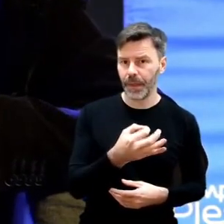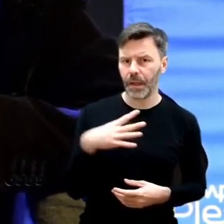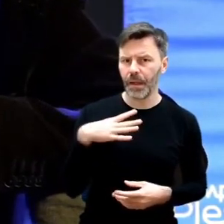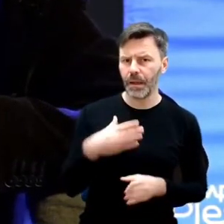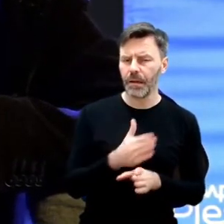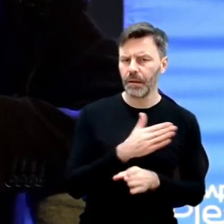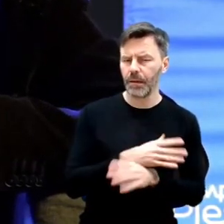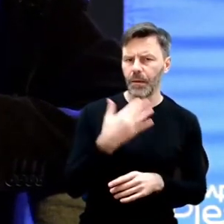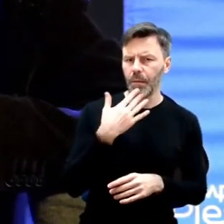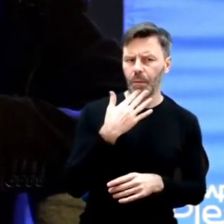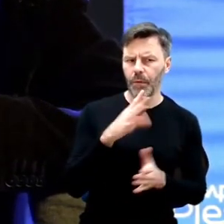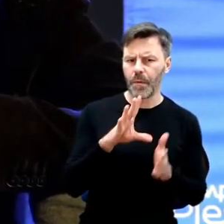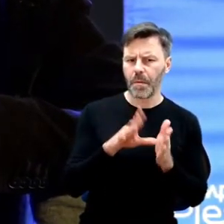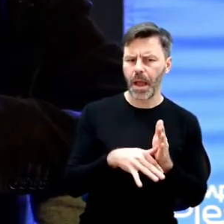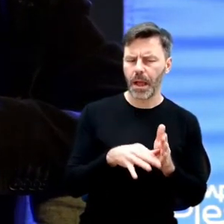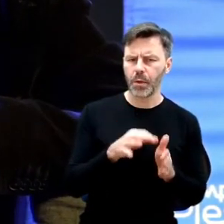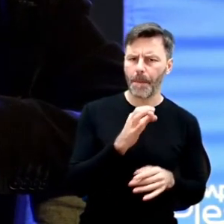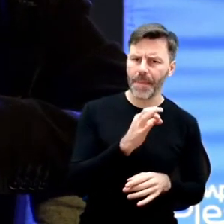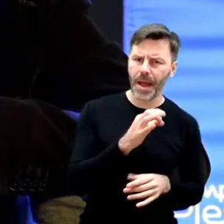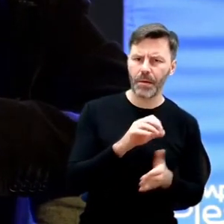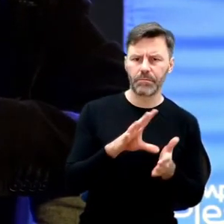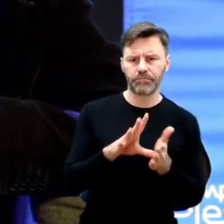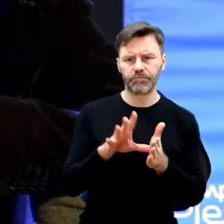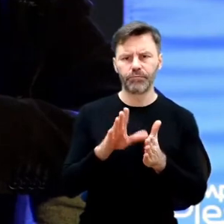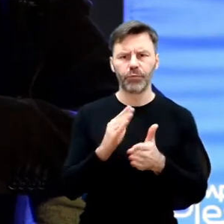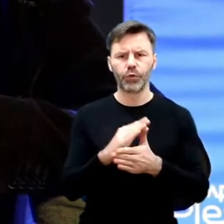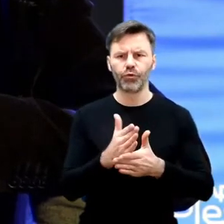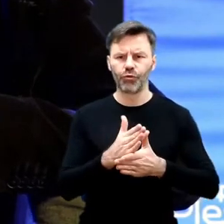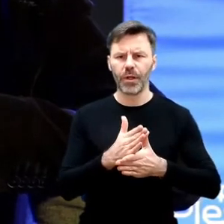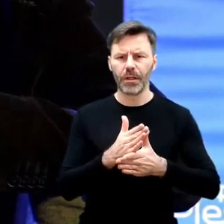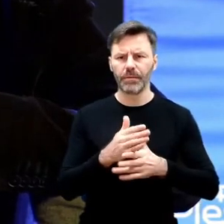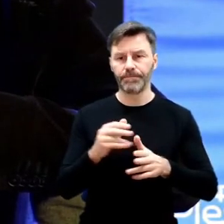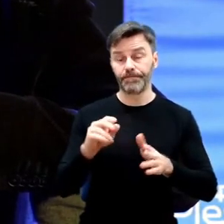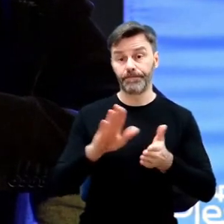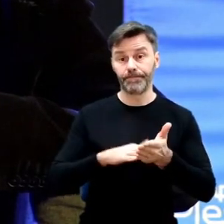czy średnie jak Hel, przy czym to jest jednak dość wyjątkowa sytuacja.